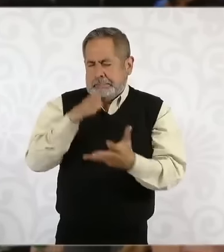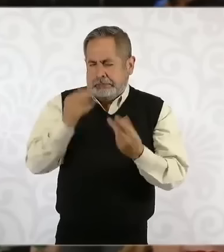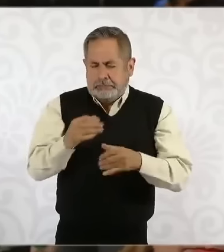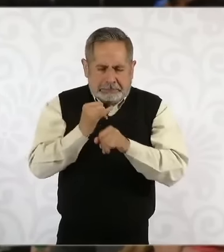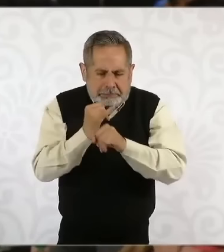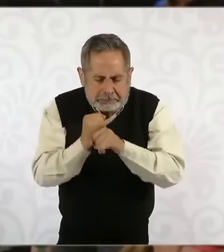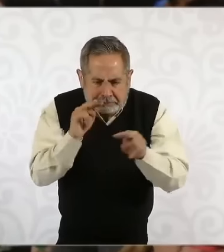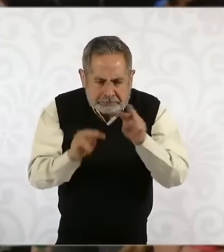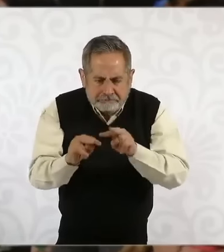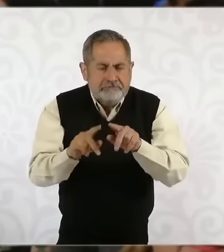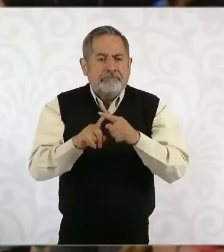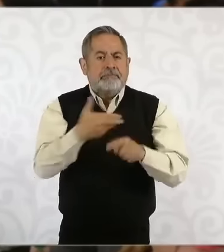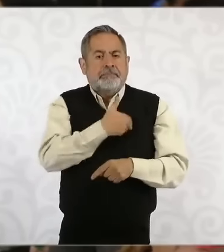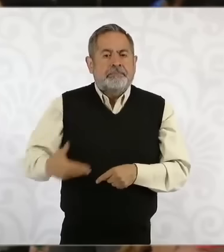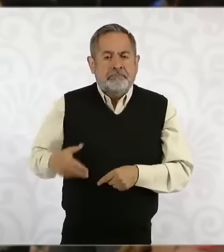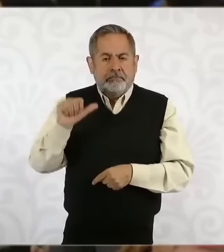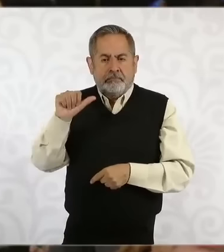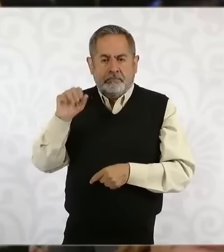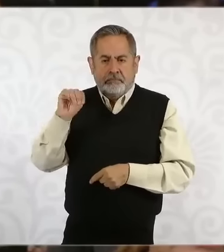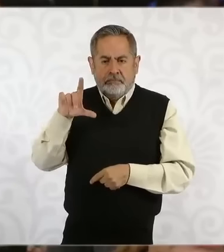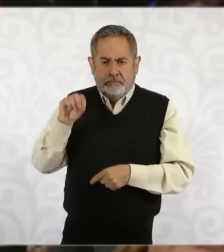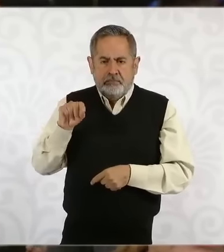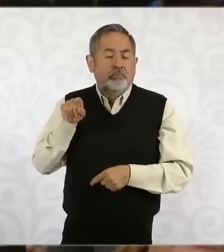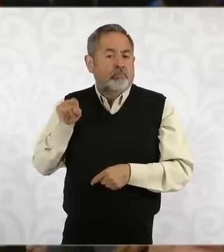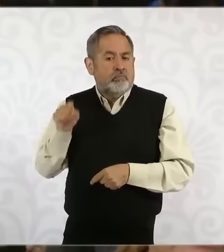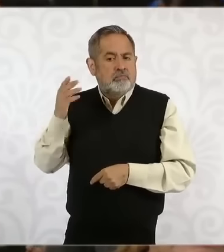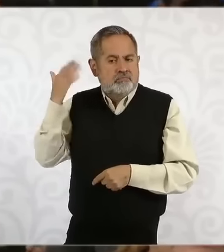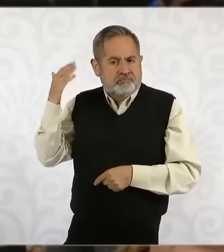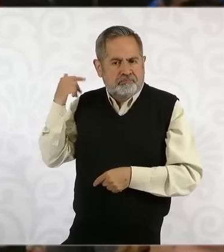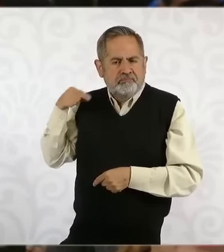El presidente Andrés Manuel López Obrador en su momento identificó a